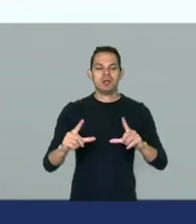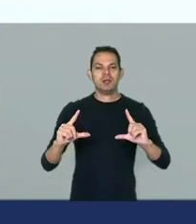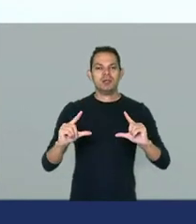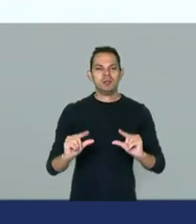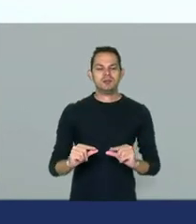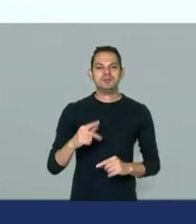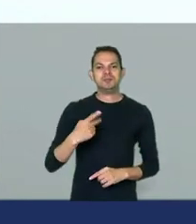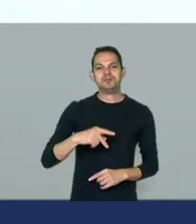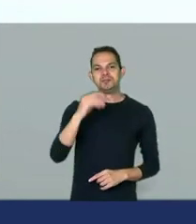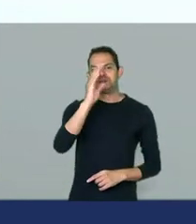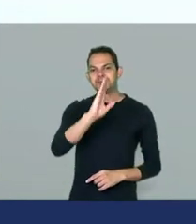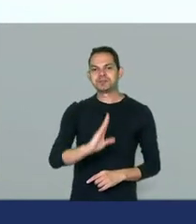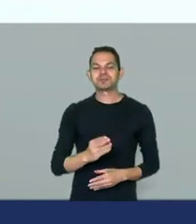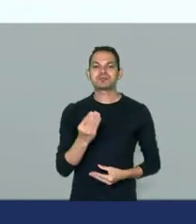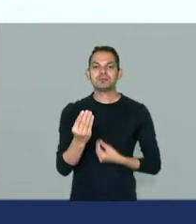POUCO O PREJUÍZO DO BRASIL, COLOCANDO EM VOTAÇÃO E